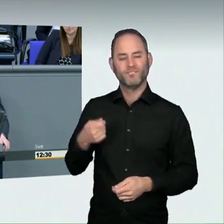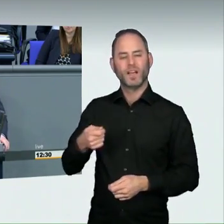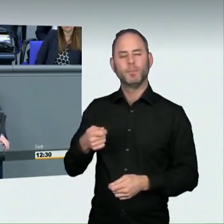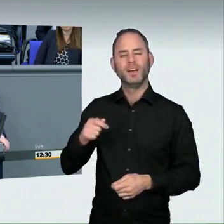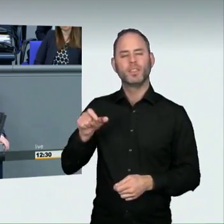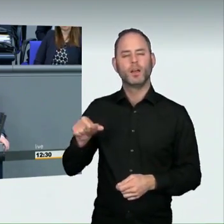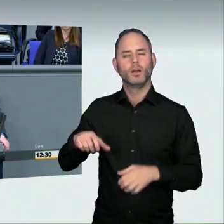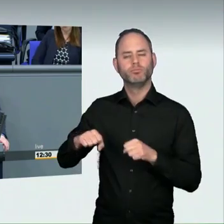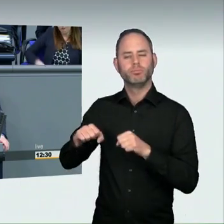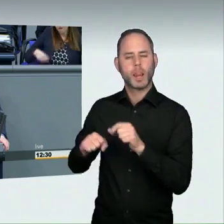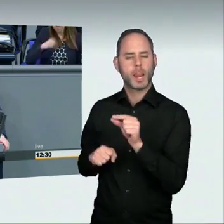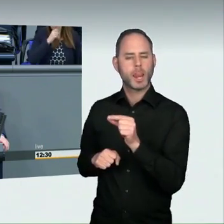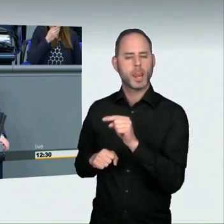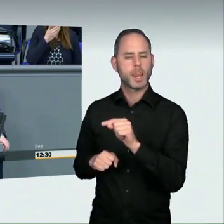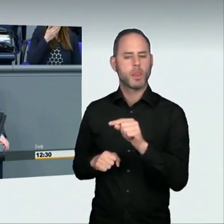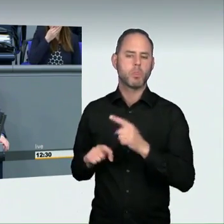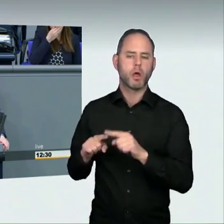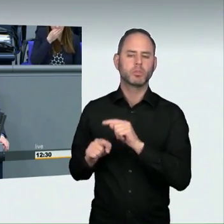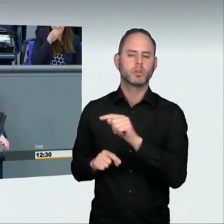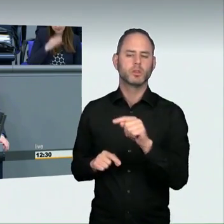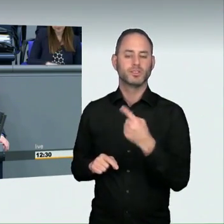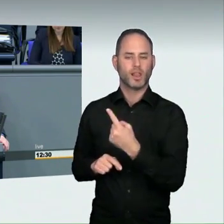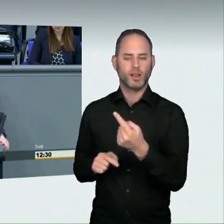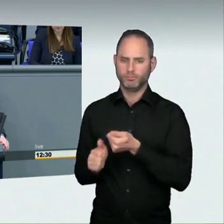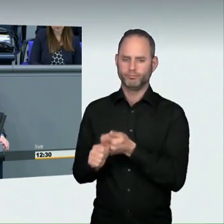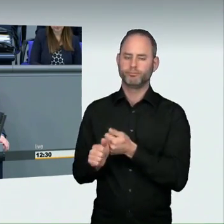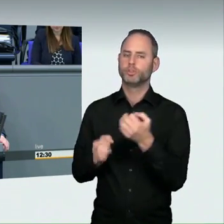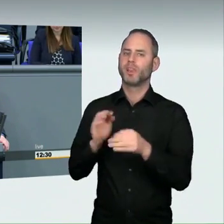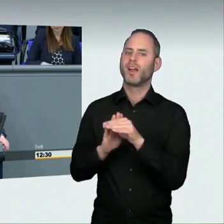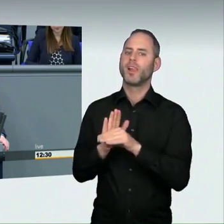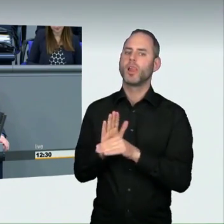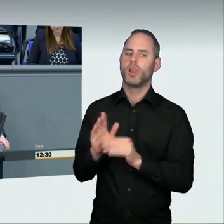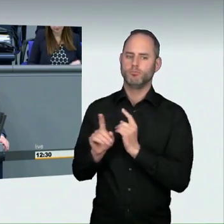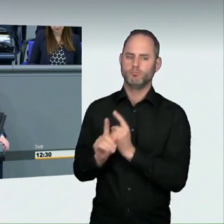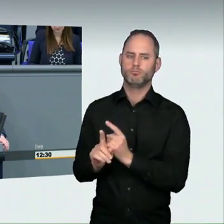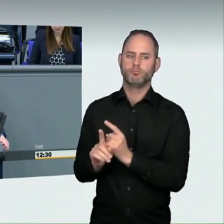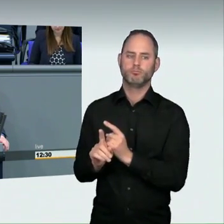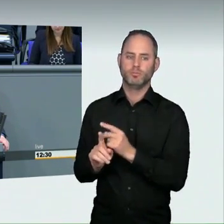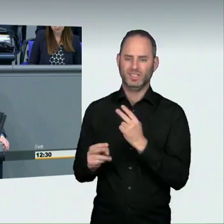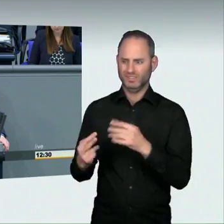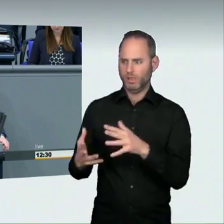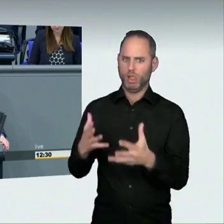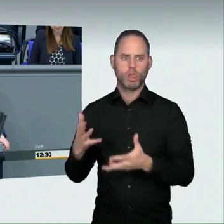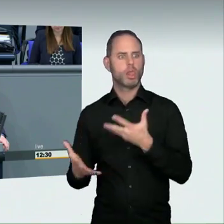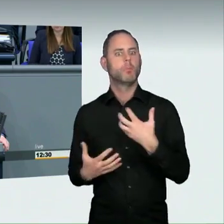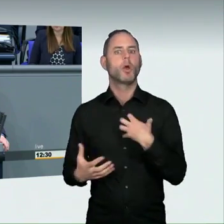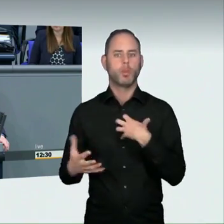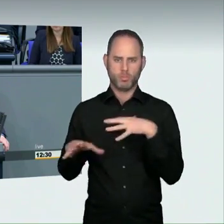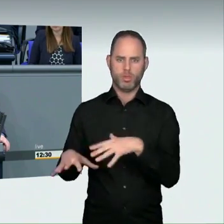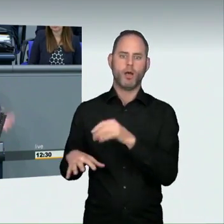Diesen grauen Baumarkt müssen wir stoppen, (Applaus) und ich habe gerade von Herrn Dr. Luczak gehört, dass die Union das will.